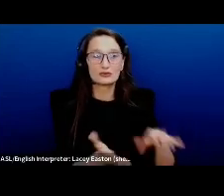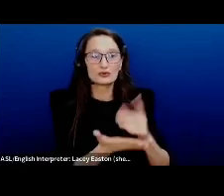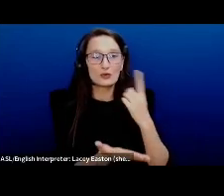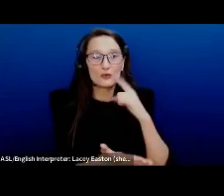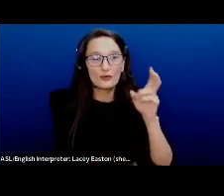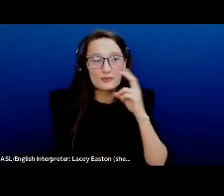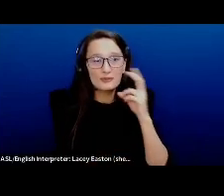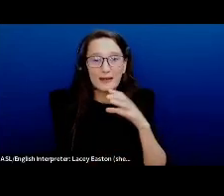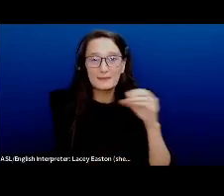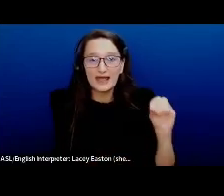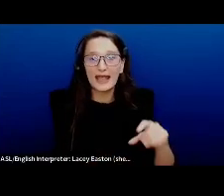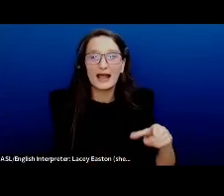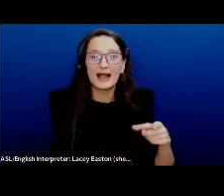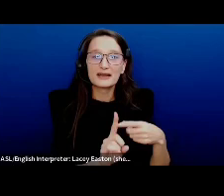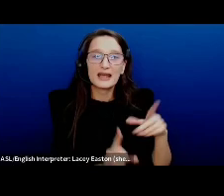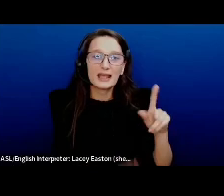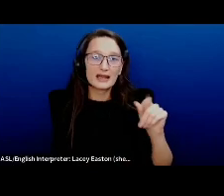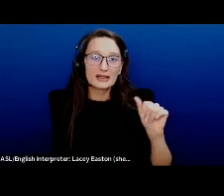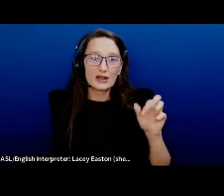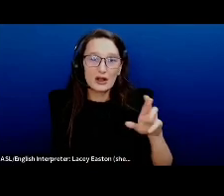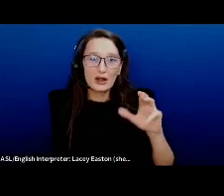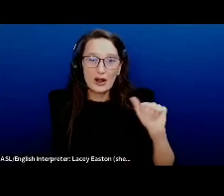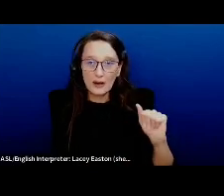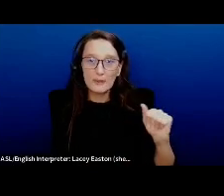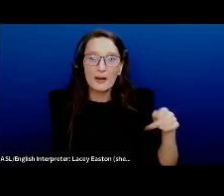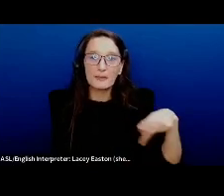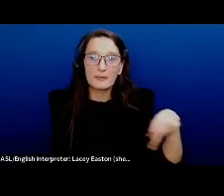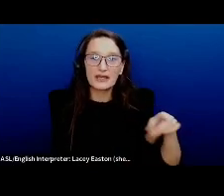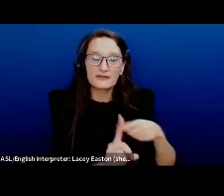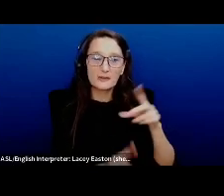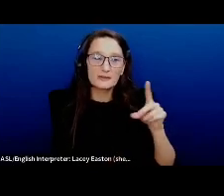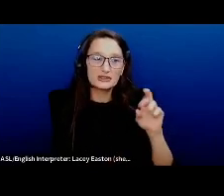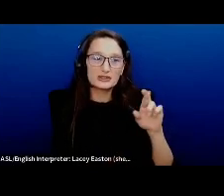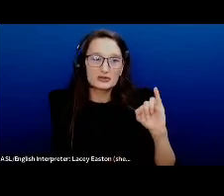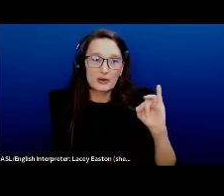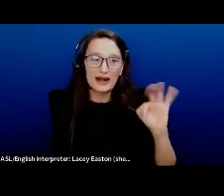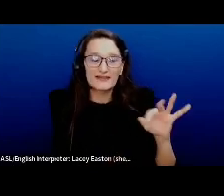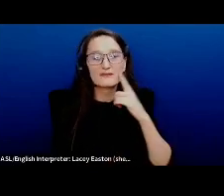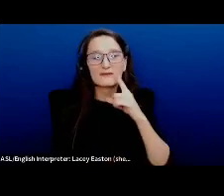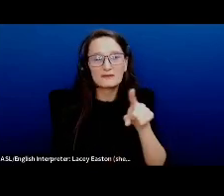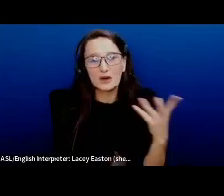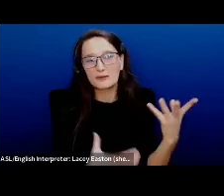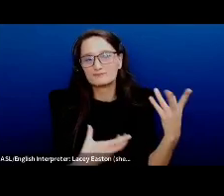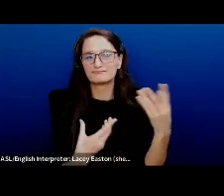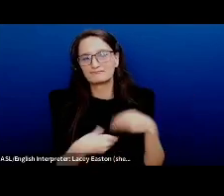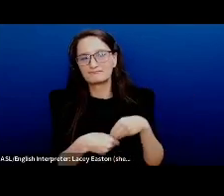DREDF por su presentación y/o contribución a esta sesión de hoy. Nuevamente, gracias a todos por